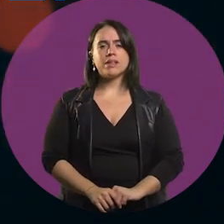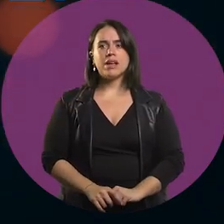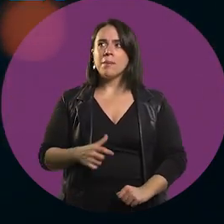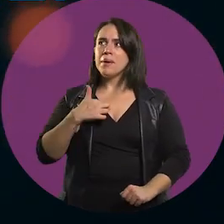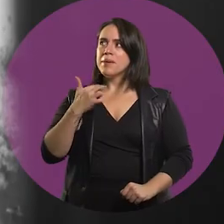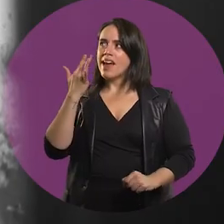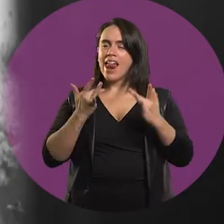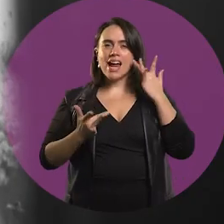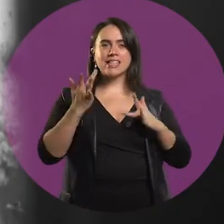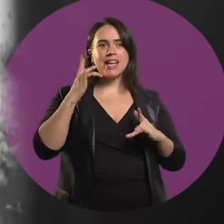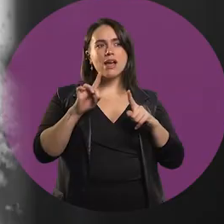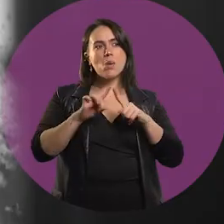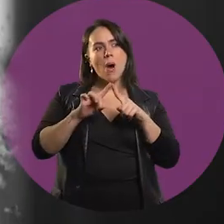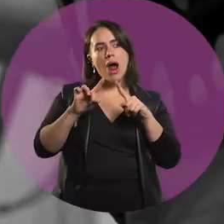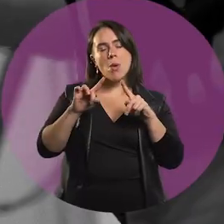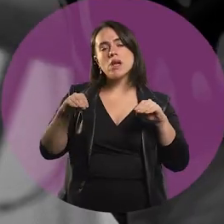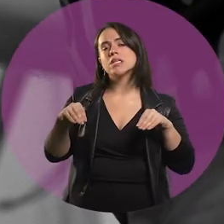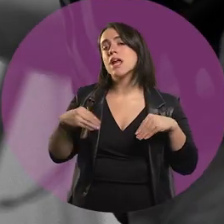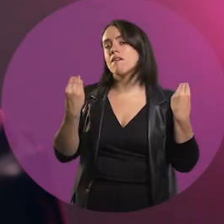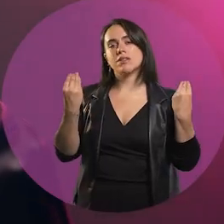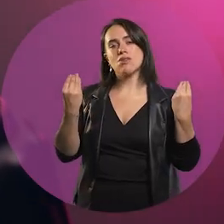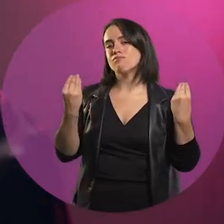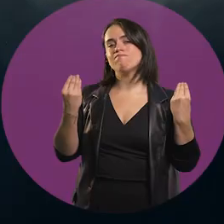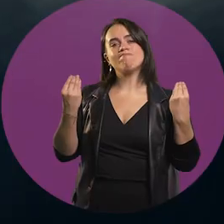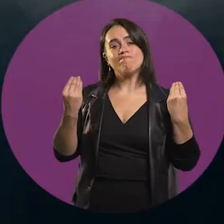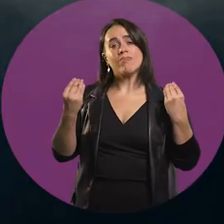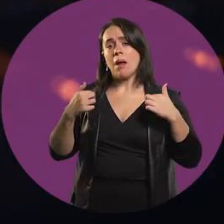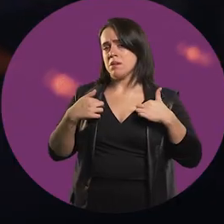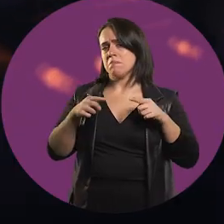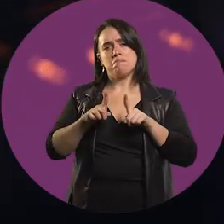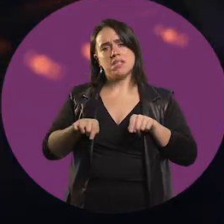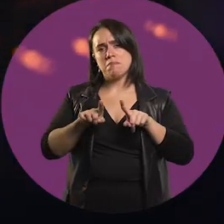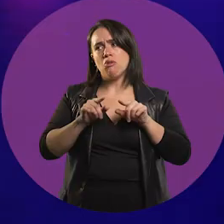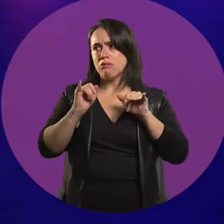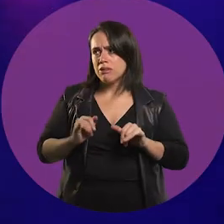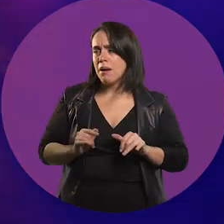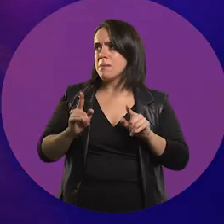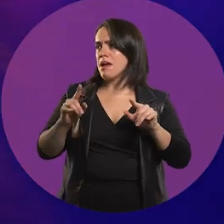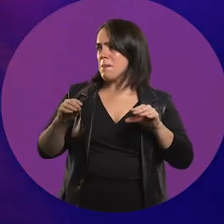Para mí, el arte es una salvación, en todo sentido, y ha sido mi refugio también.